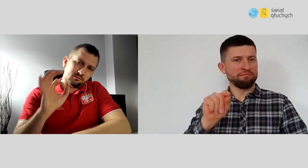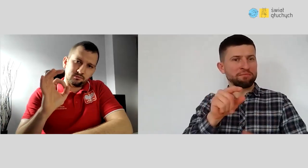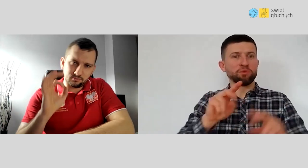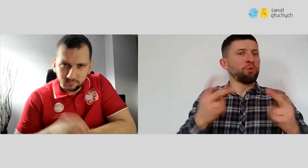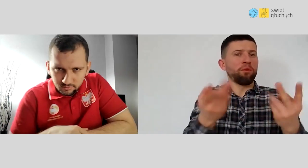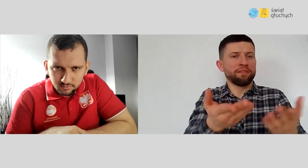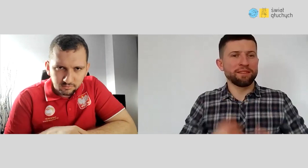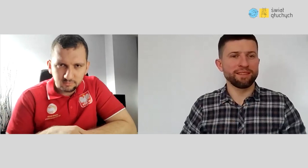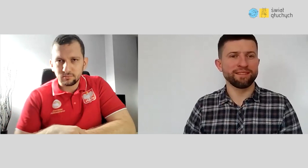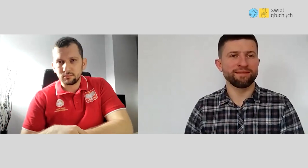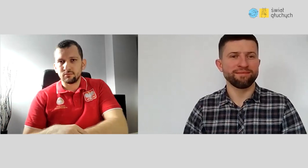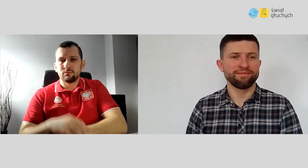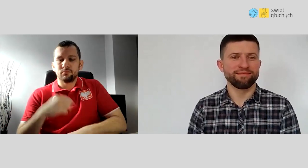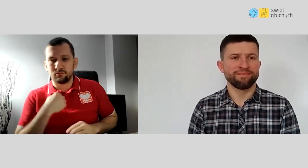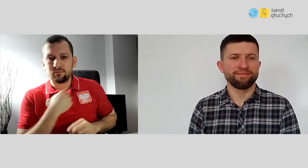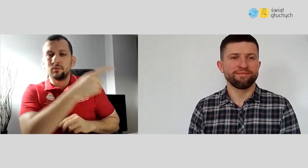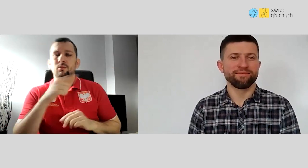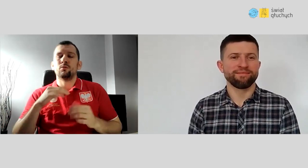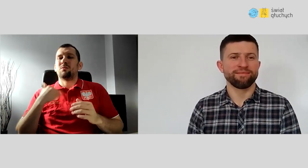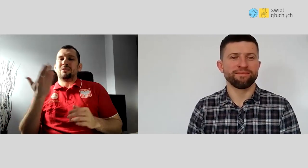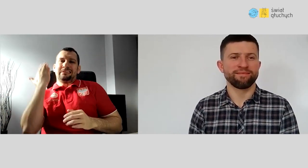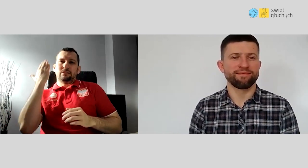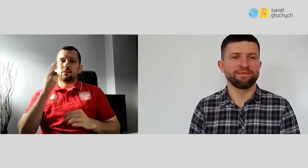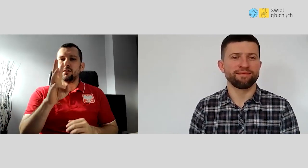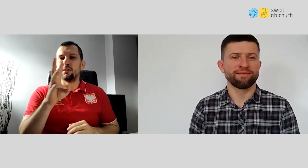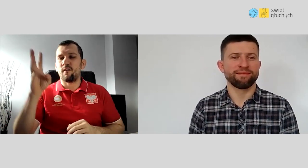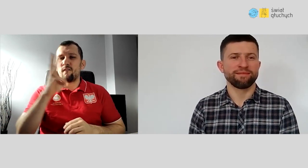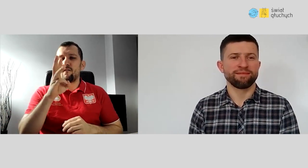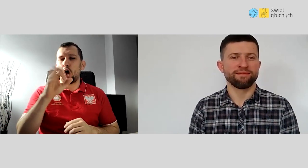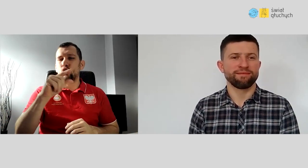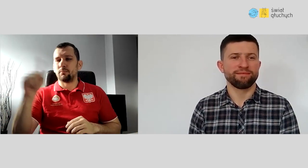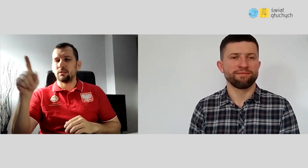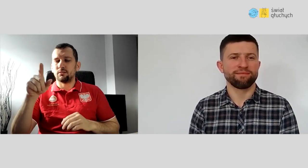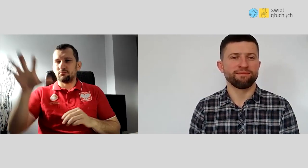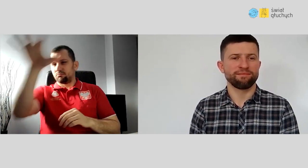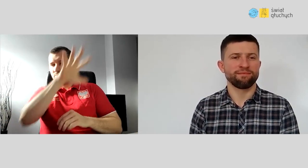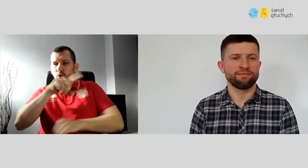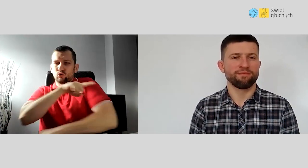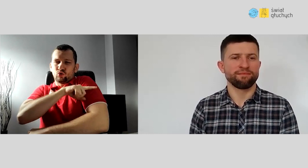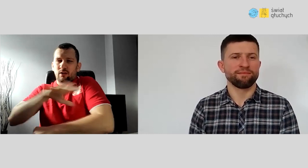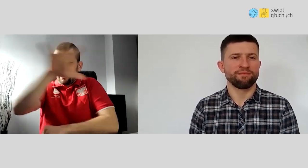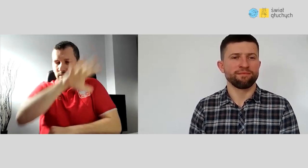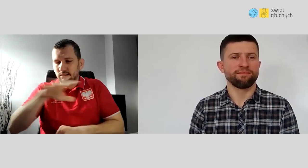Co Cię skłoniło, żeby wystawić medal na licytacje? Tak, niedawno w Sosnowcu zorganizowano finał WOŚP,